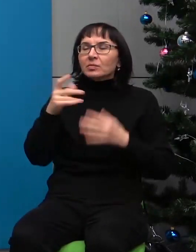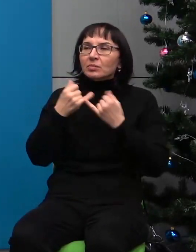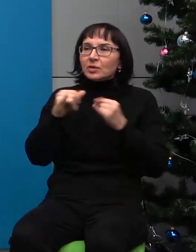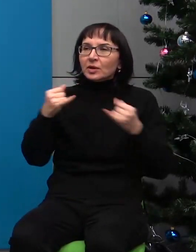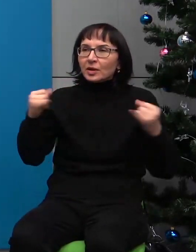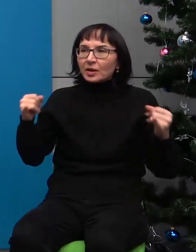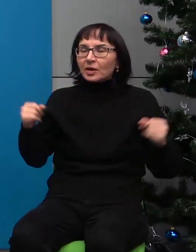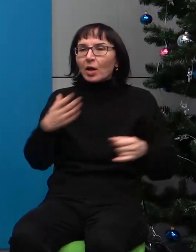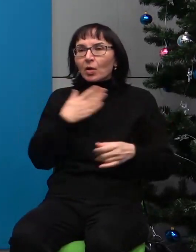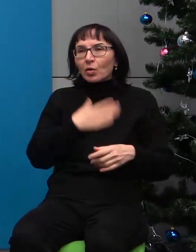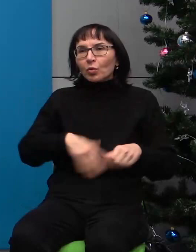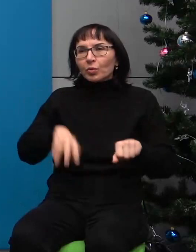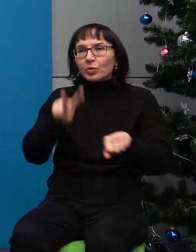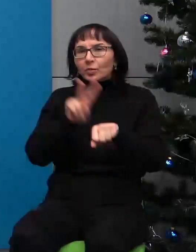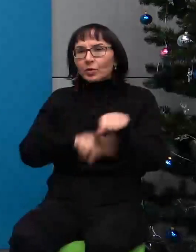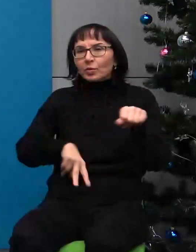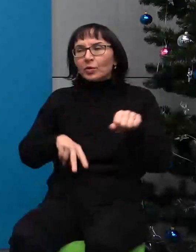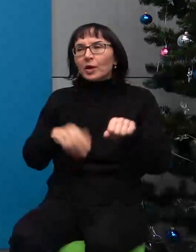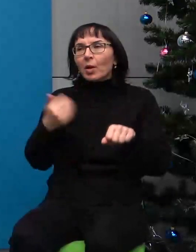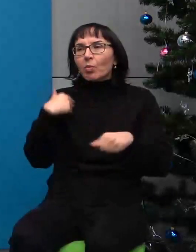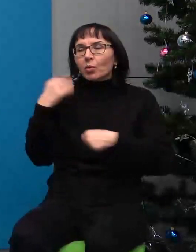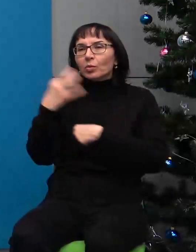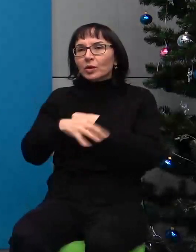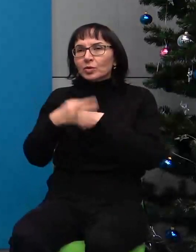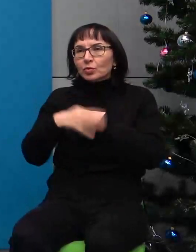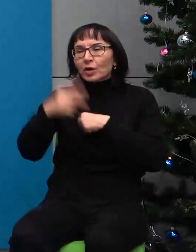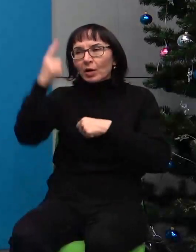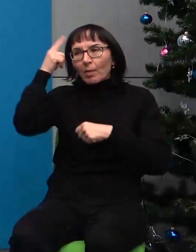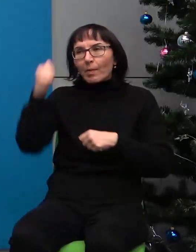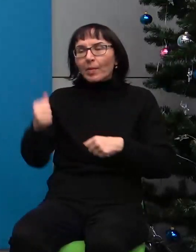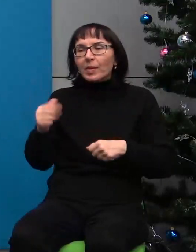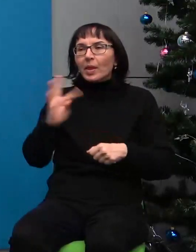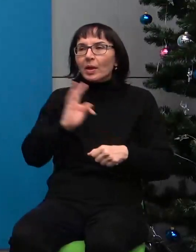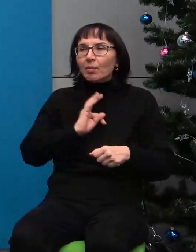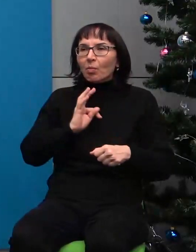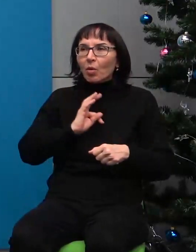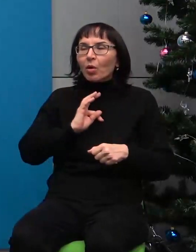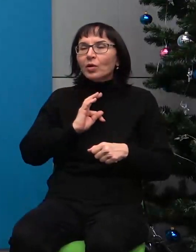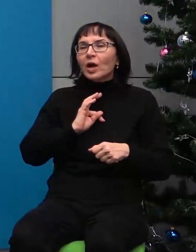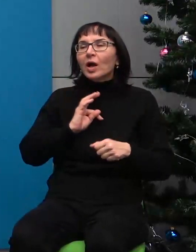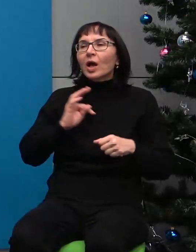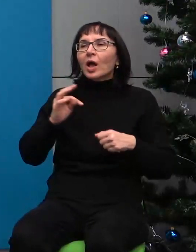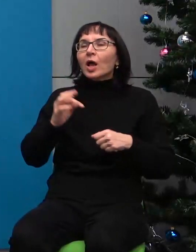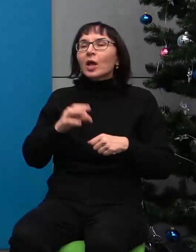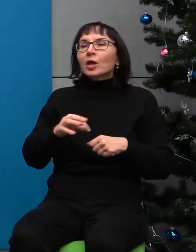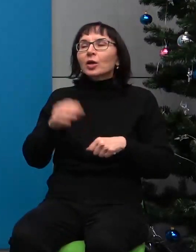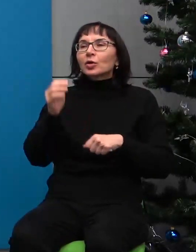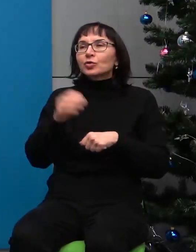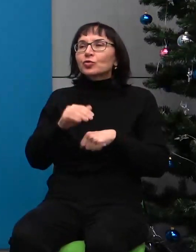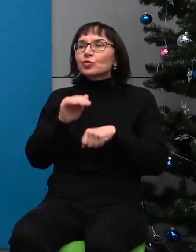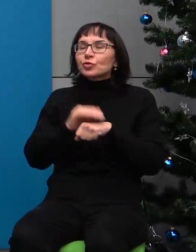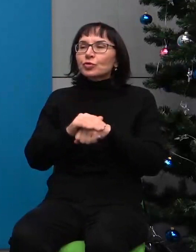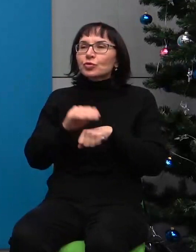Jak byłem na studiach, pamiętam, że moja ówczesna dziewczyna pisała pracę z początku.